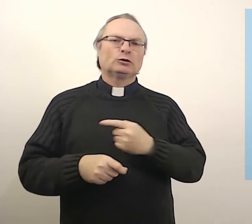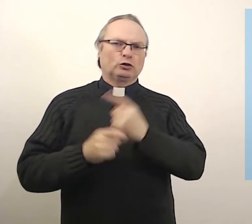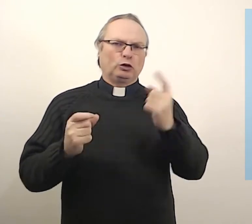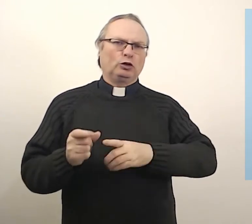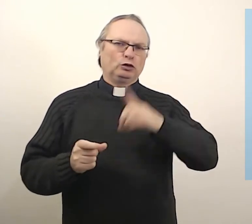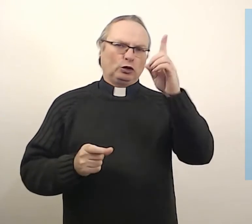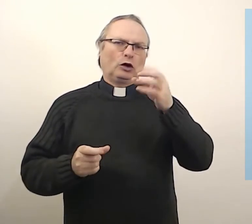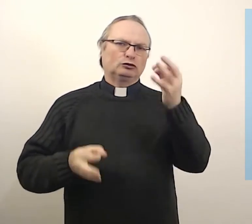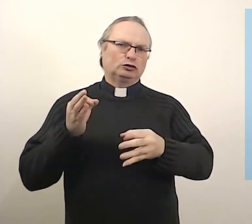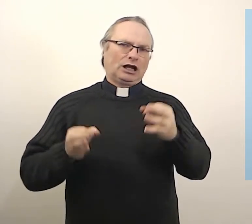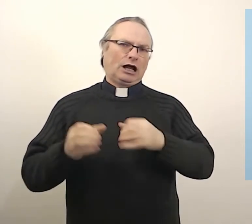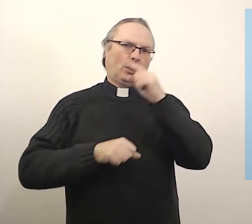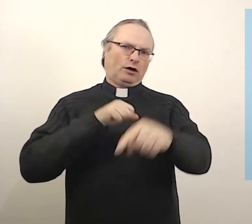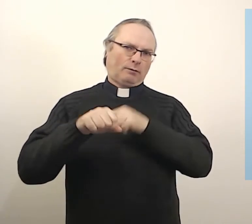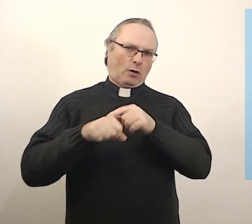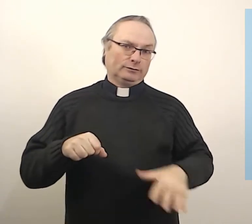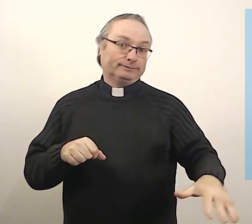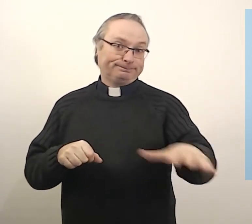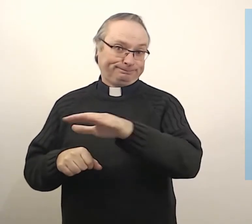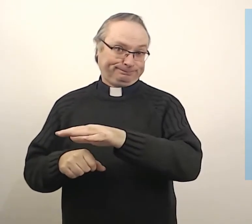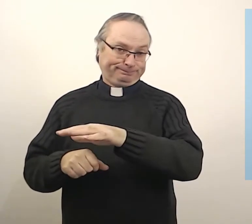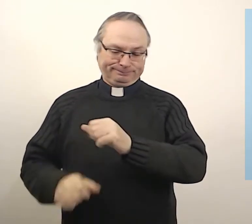Un jour, Dieu jugera le monde entier.